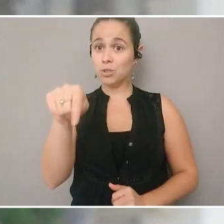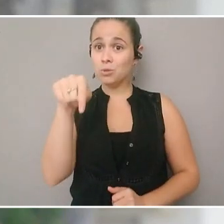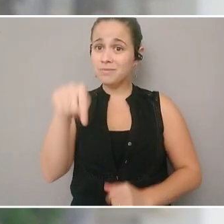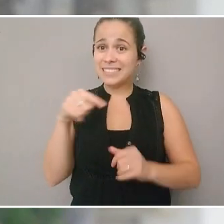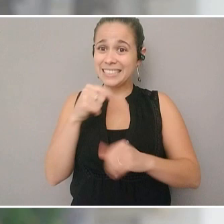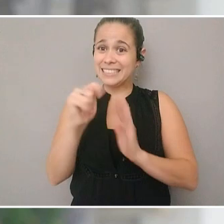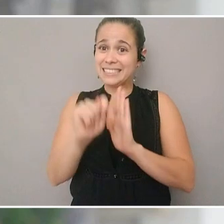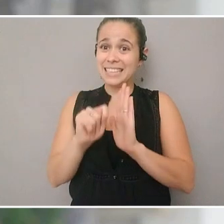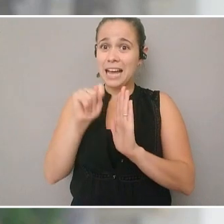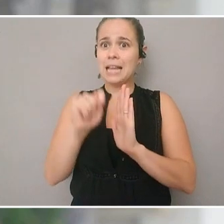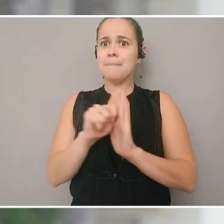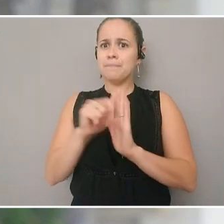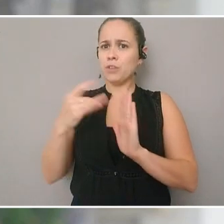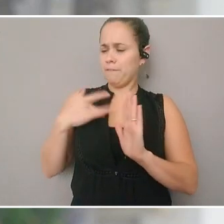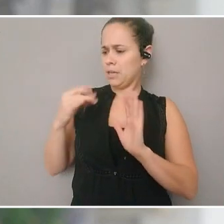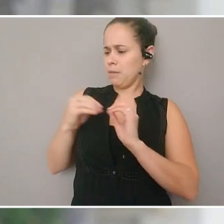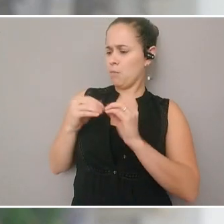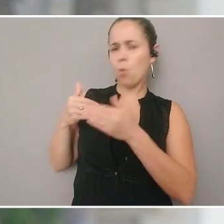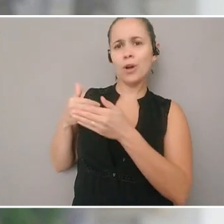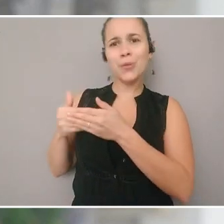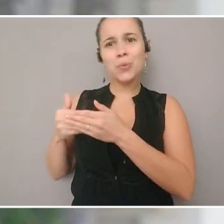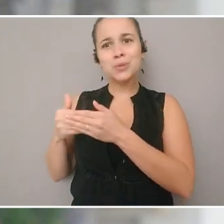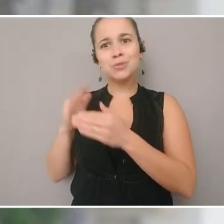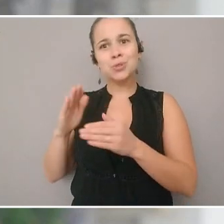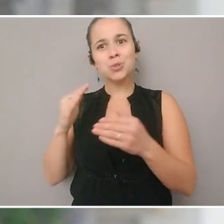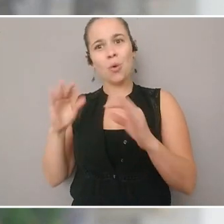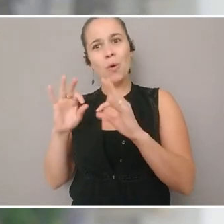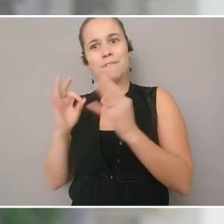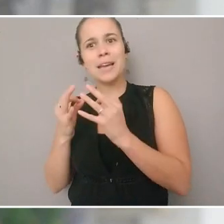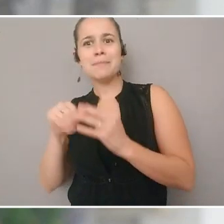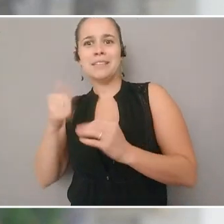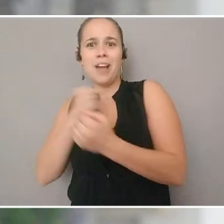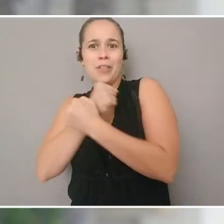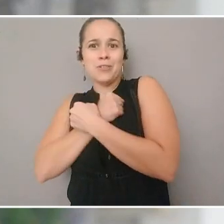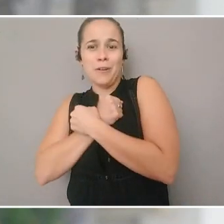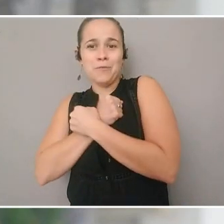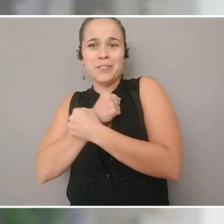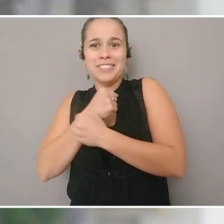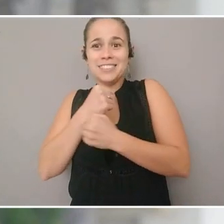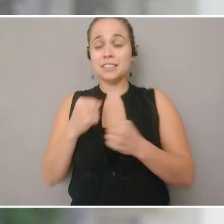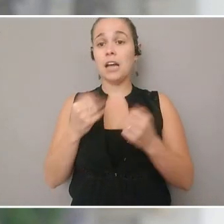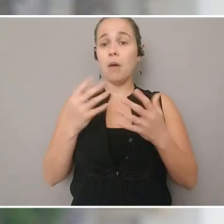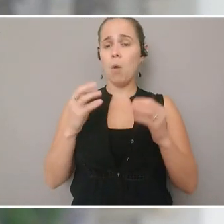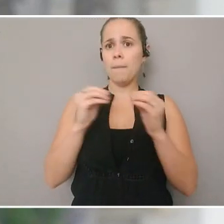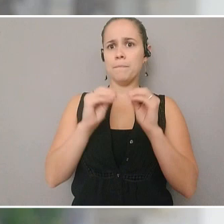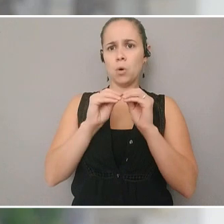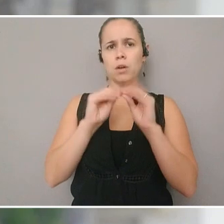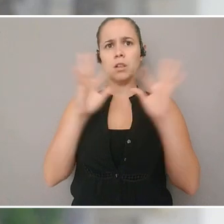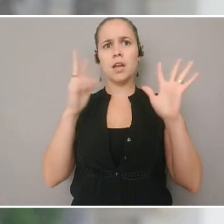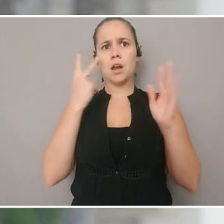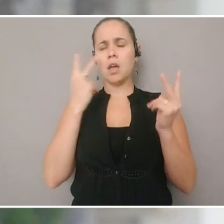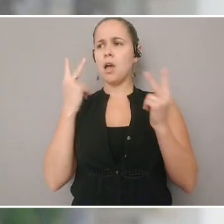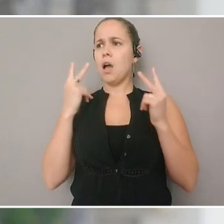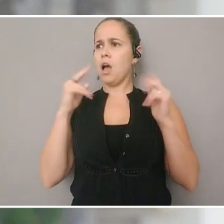acercados a sus seres queridos Espero que les aiga traido claridad y